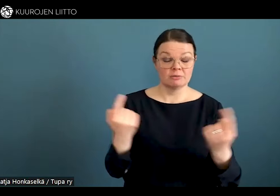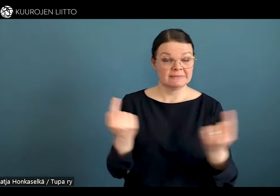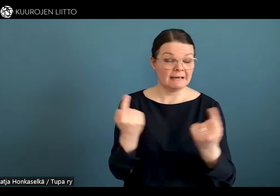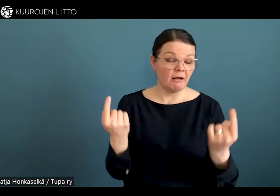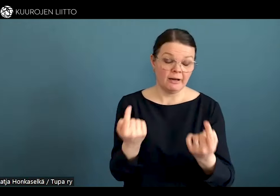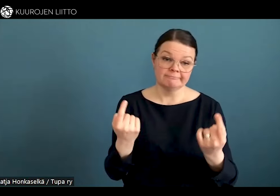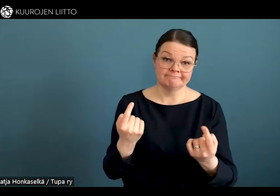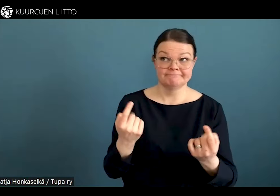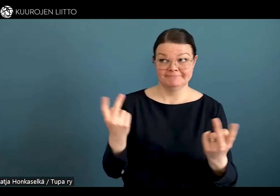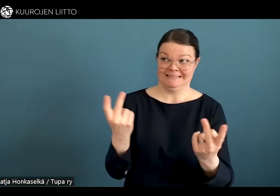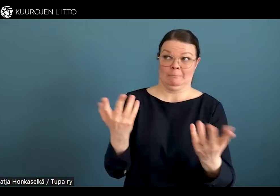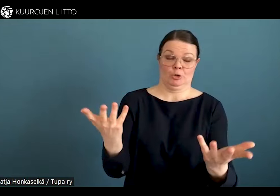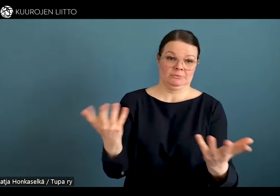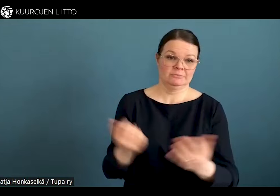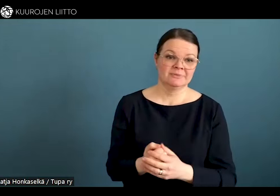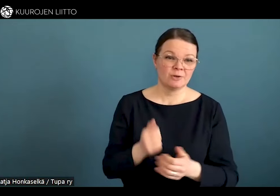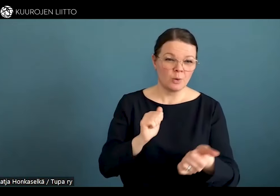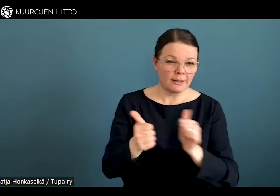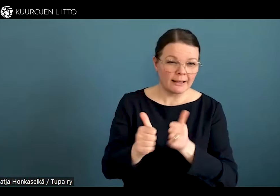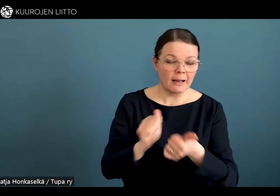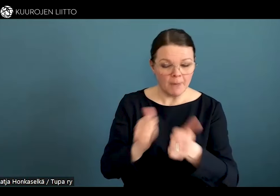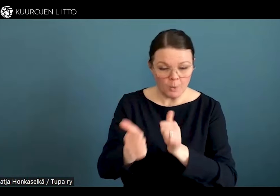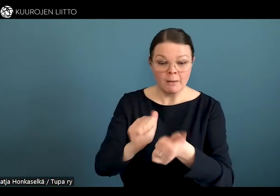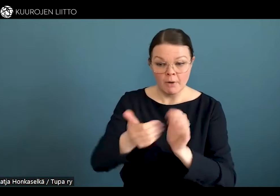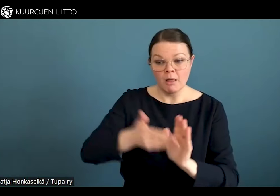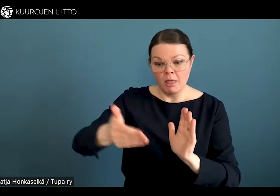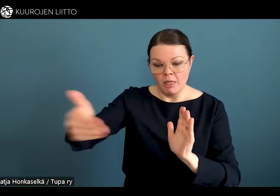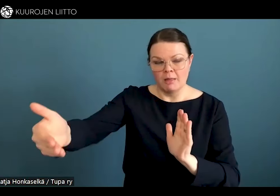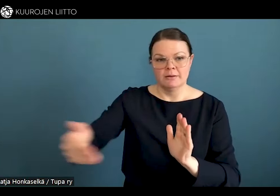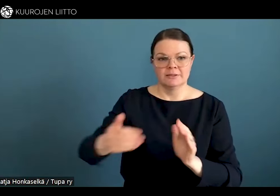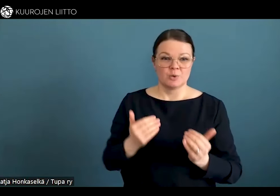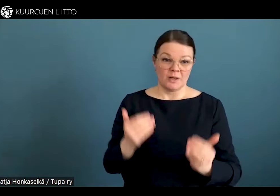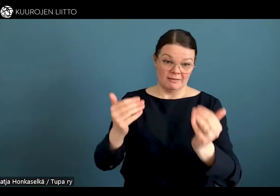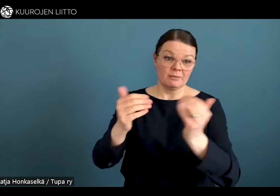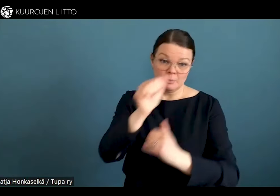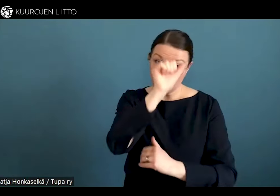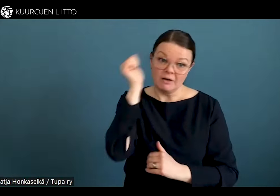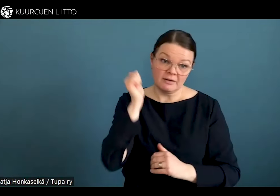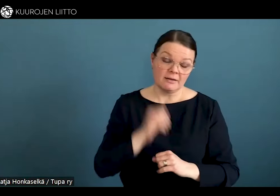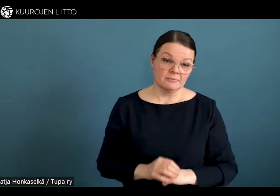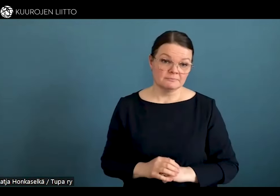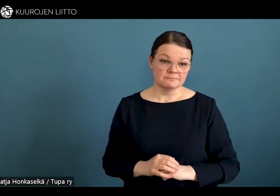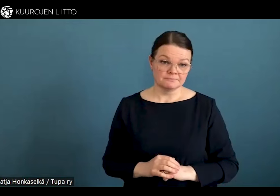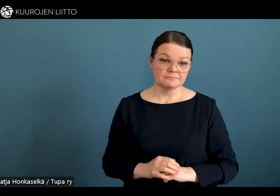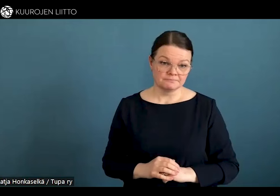vallitsevasta tilanteesta ja jatkuvista kilpailutuksista johtuen, - mikä puolestaan on tehnyt toiminnan kehittämisestä vaikeaa.